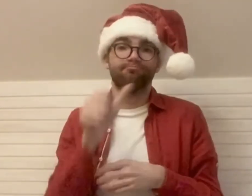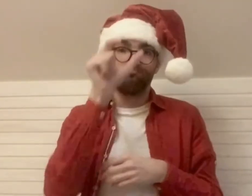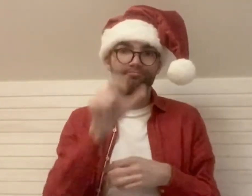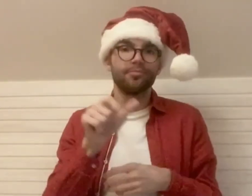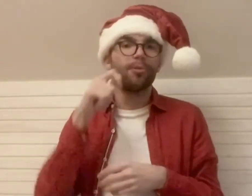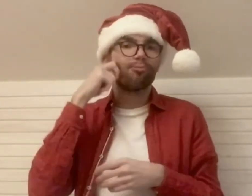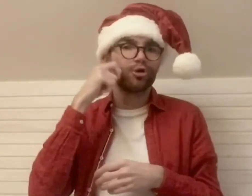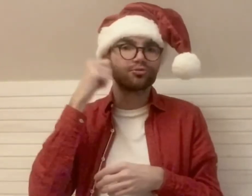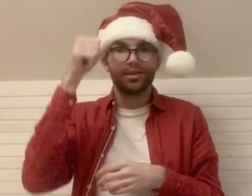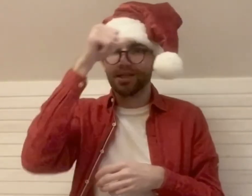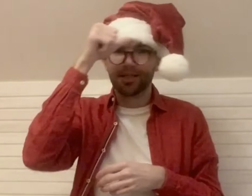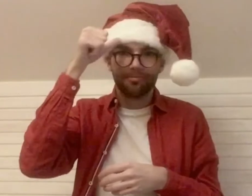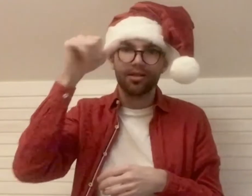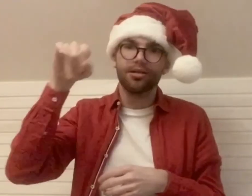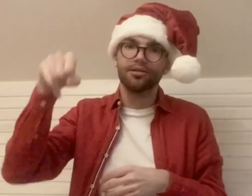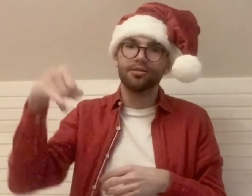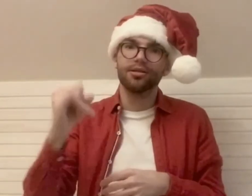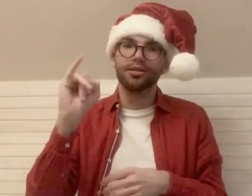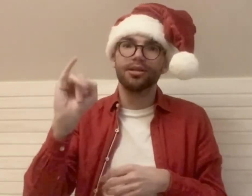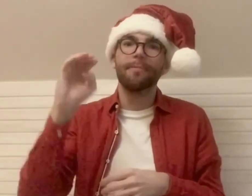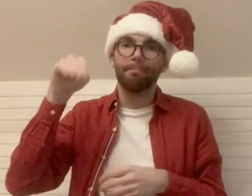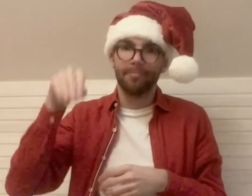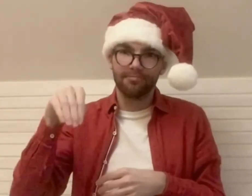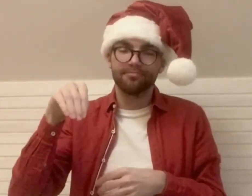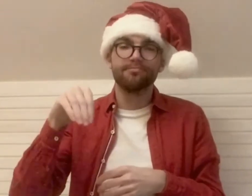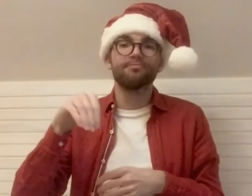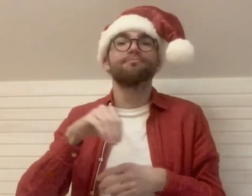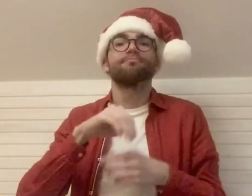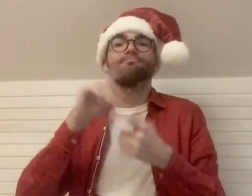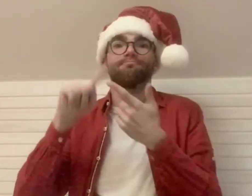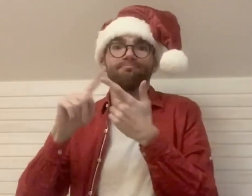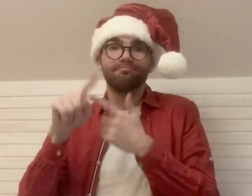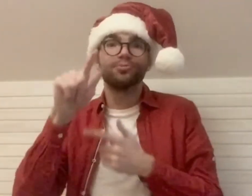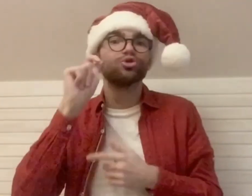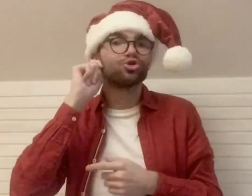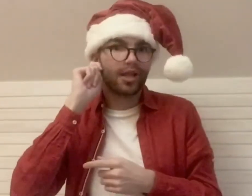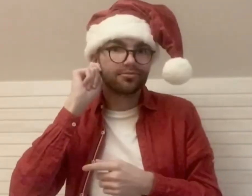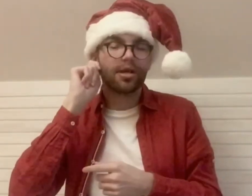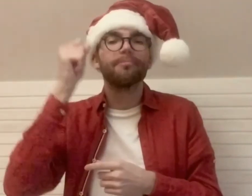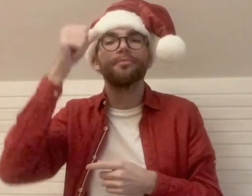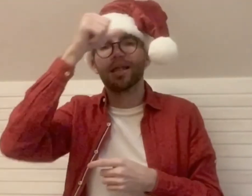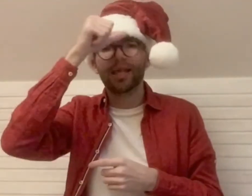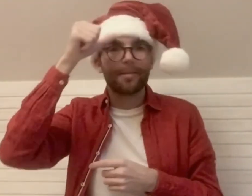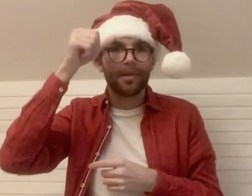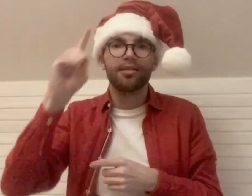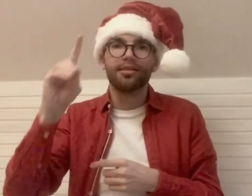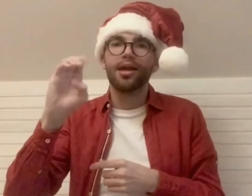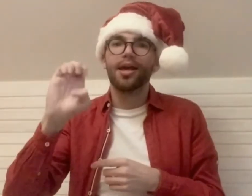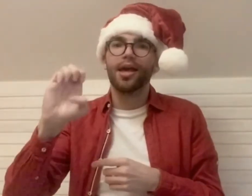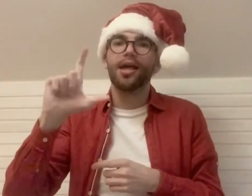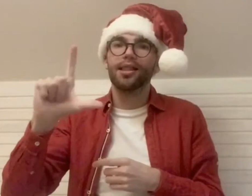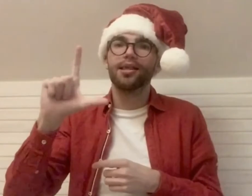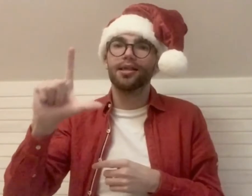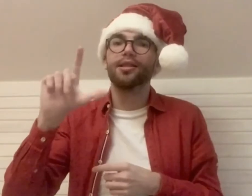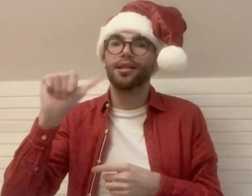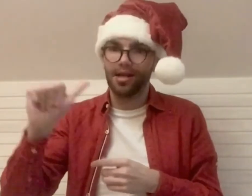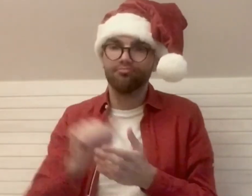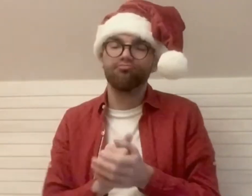Moškemu je ime JIM in ženski pa je ime DELLA.